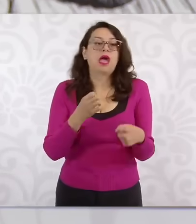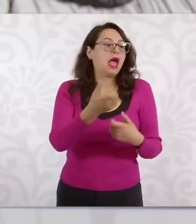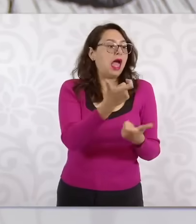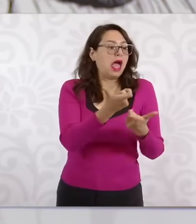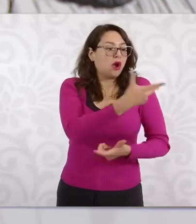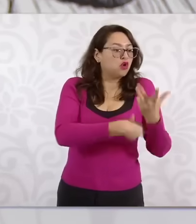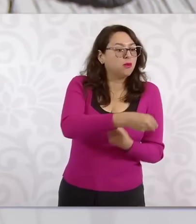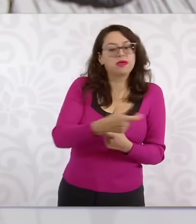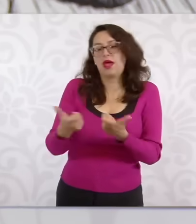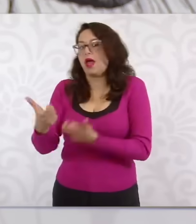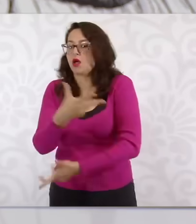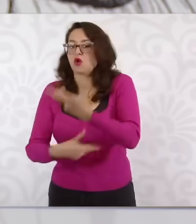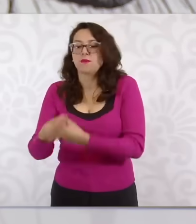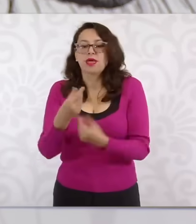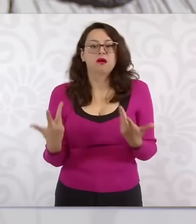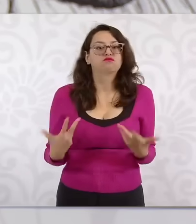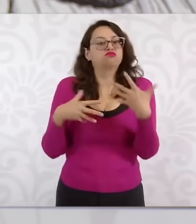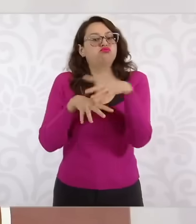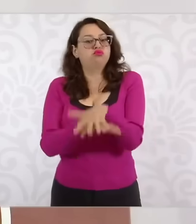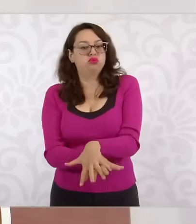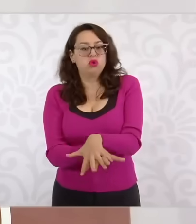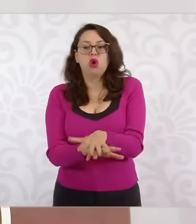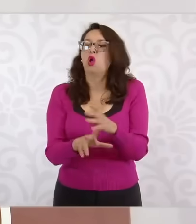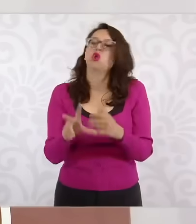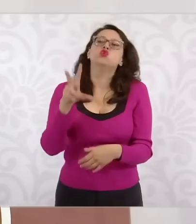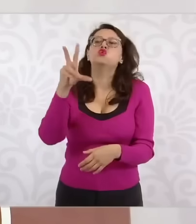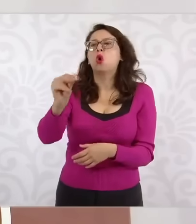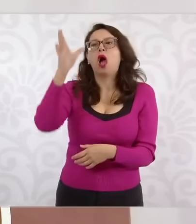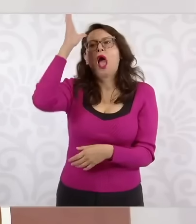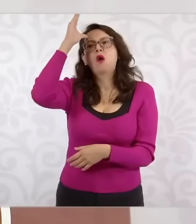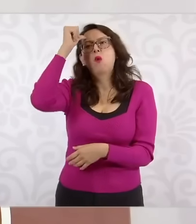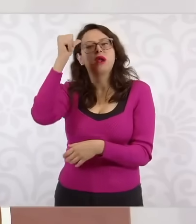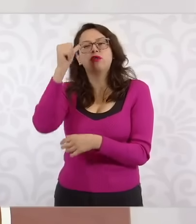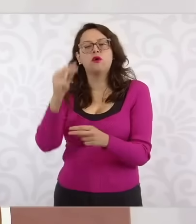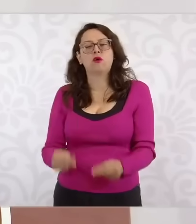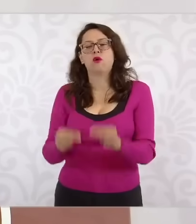No se trata de firmar tratados de libre comercio porque pues a lo mejor nos hacen daño a ambos